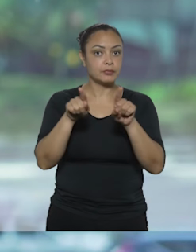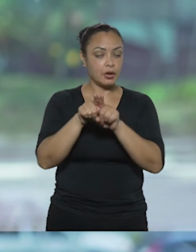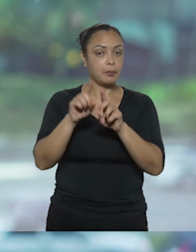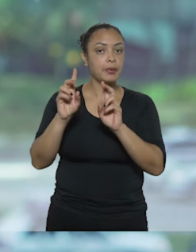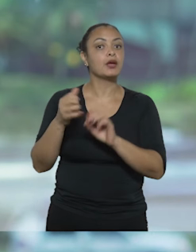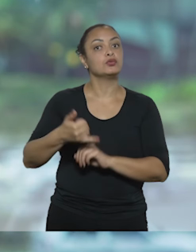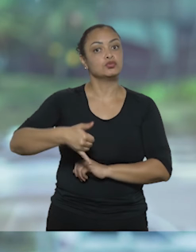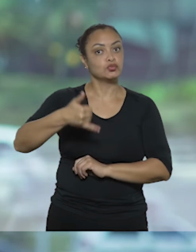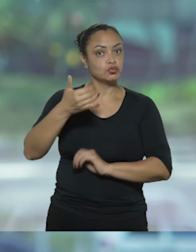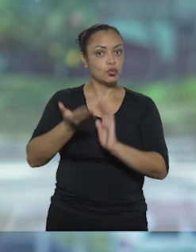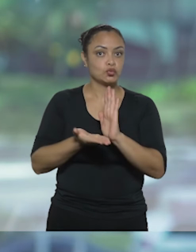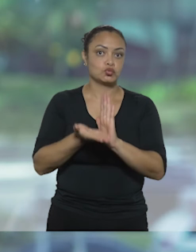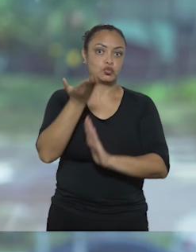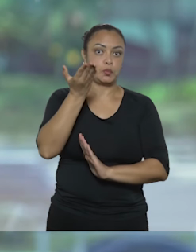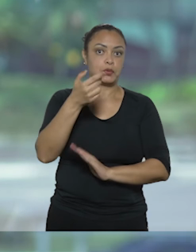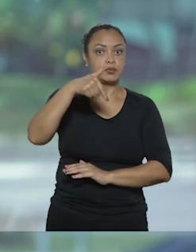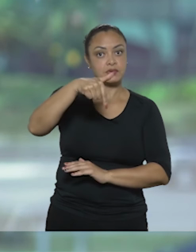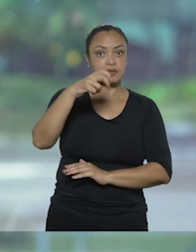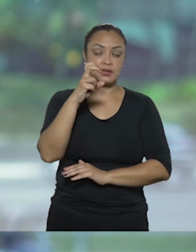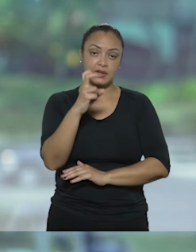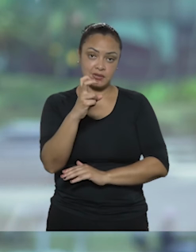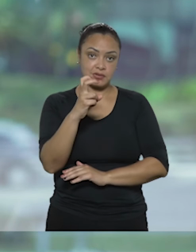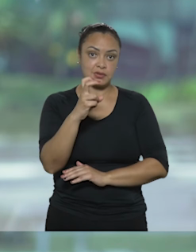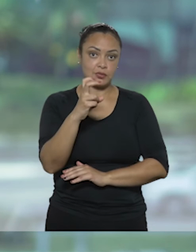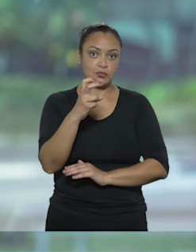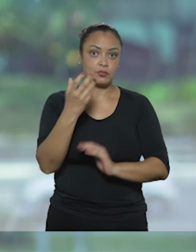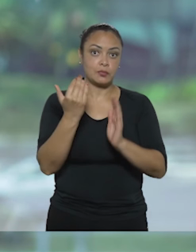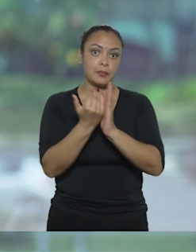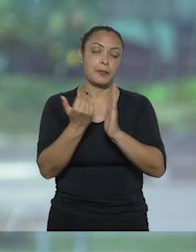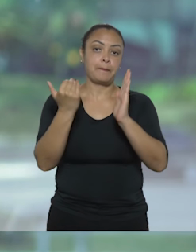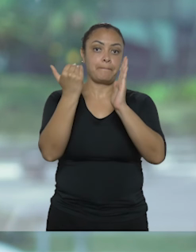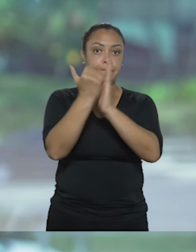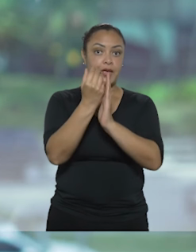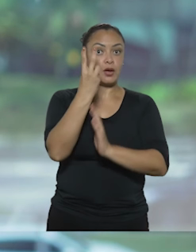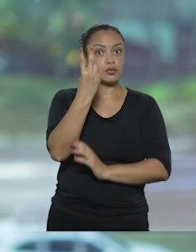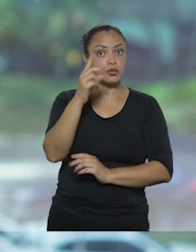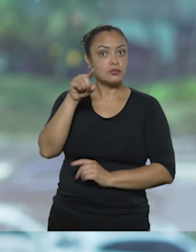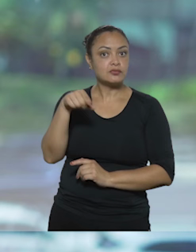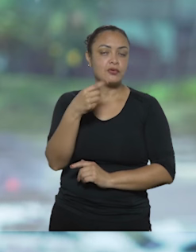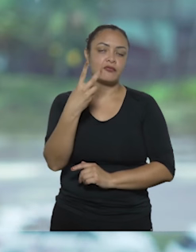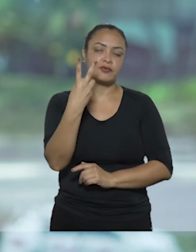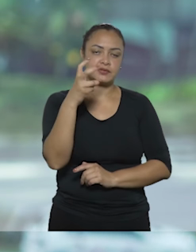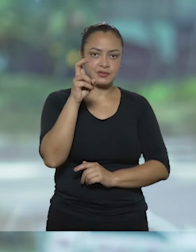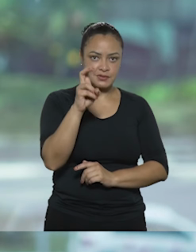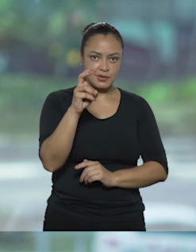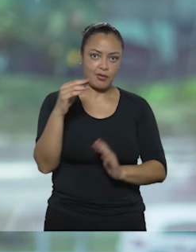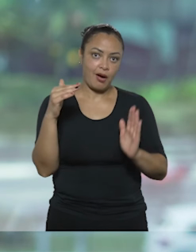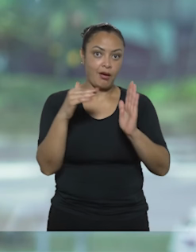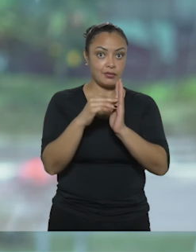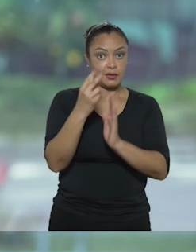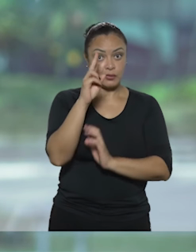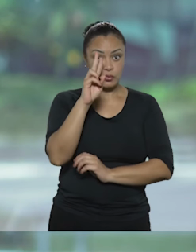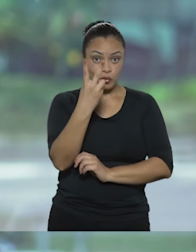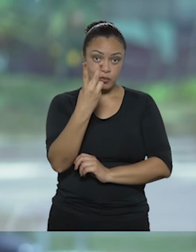juros por lá, em 75 pontos base, para o patamar de 2,25% a 2,5% ao ano.